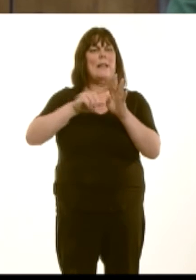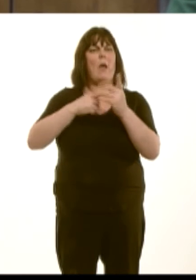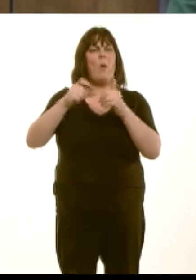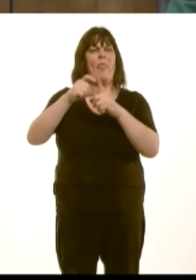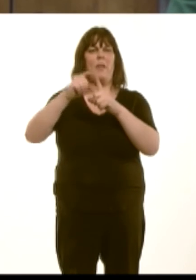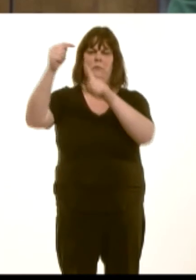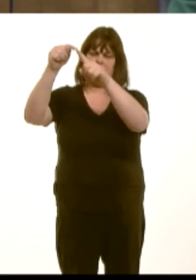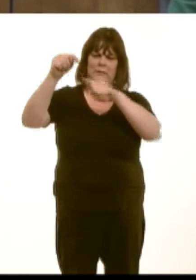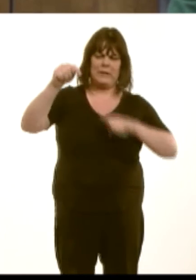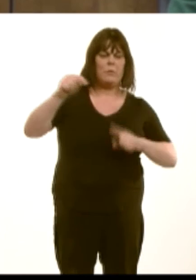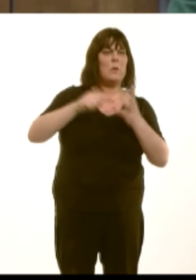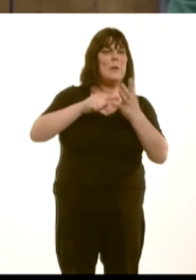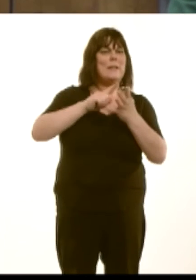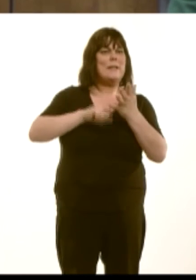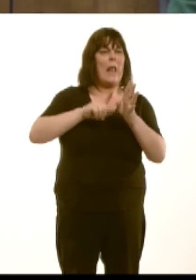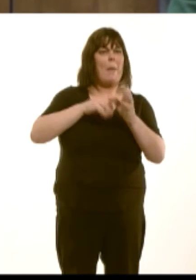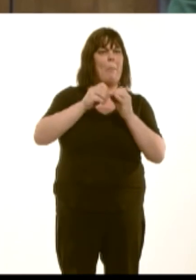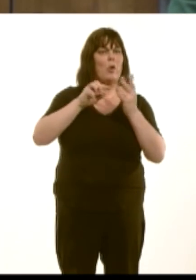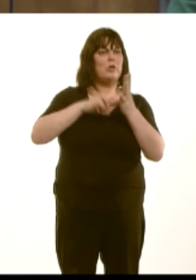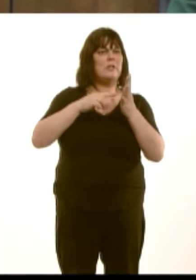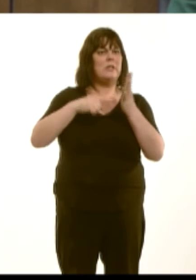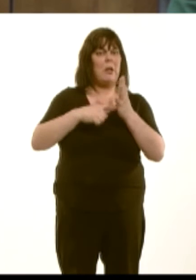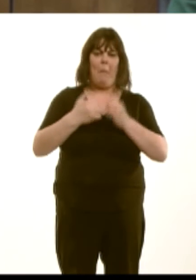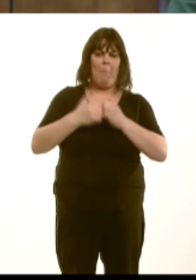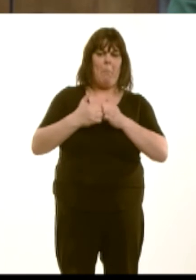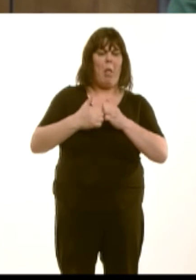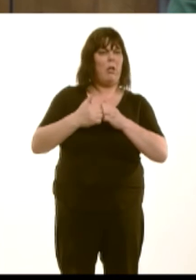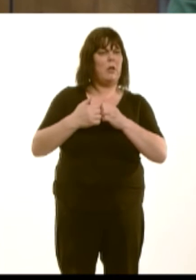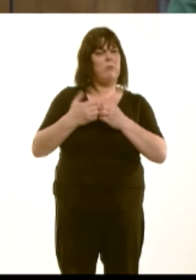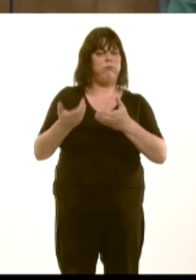Cafodd y trac ei dynnu lan yn gyflym iawn iír gogledd o Aberaeron.